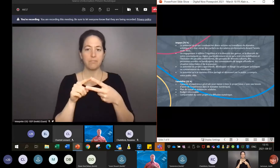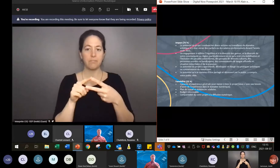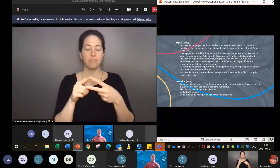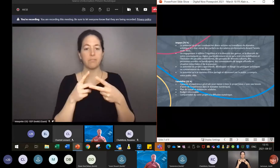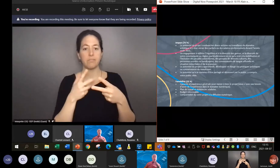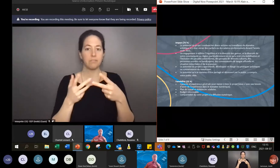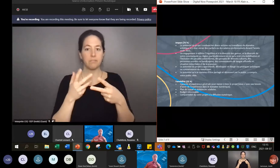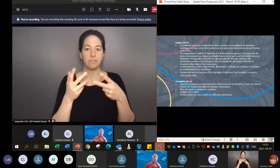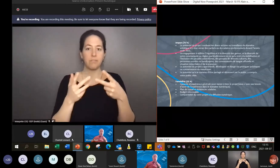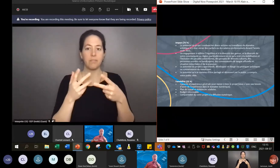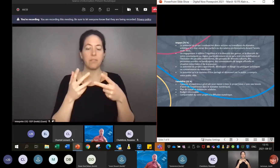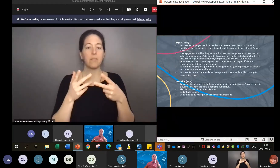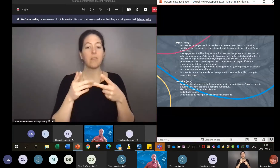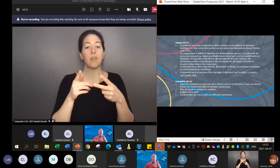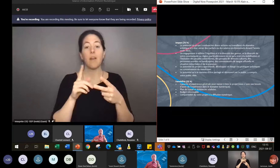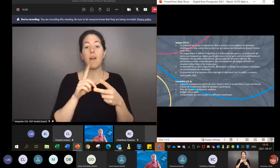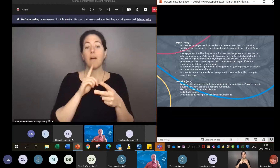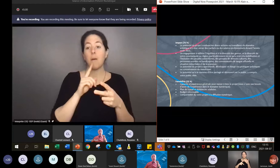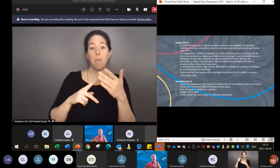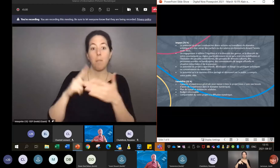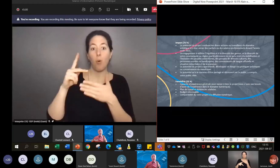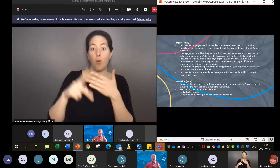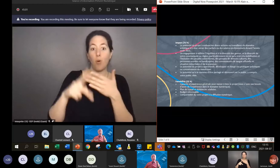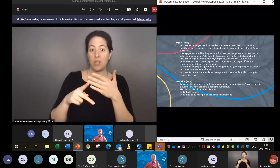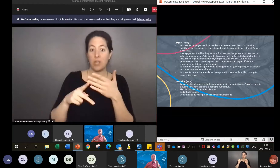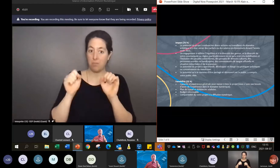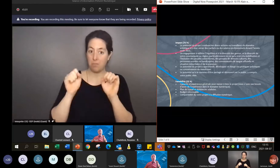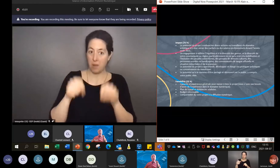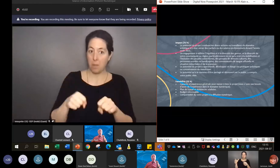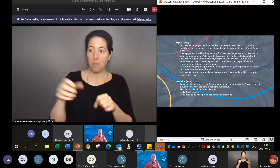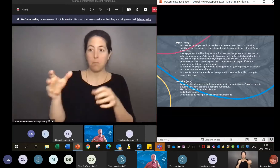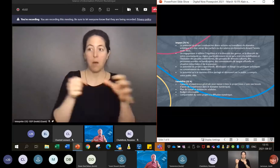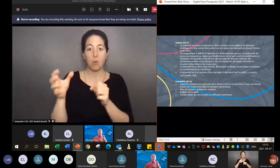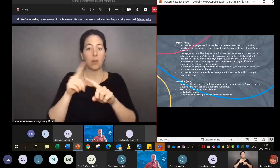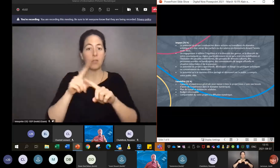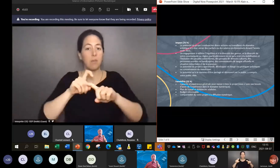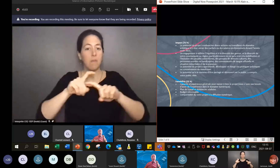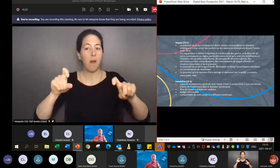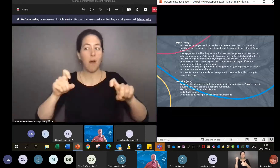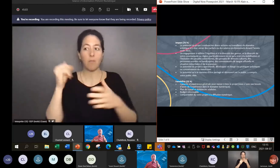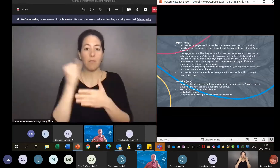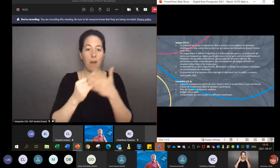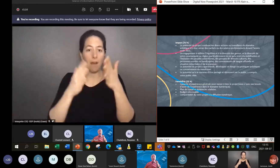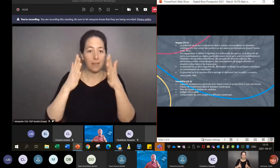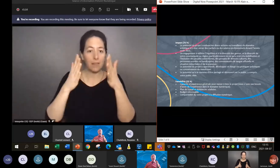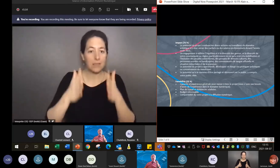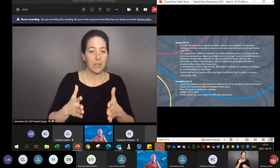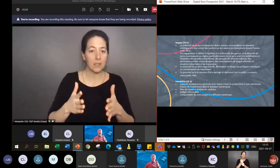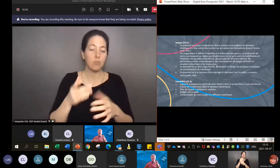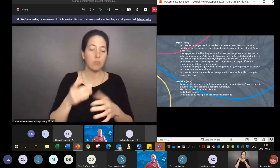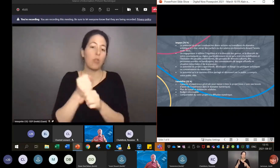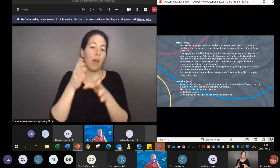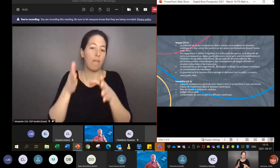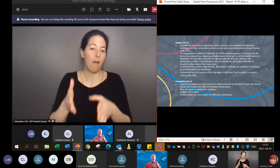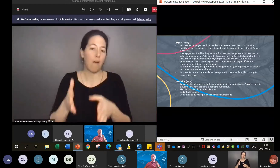potentiel du projet à embaucher divers artistes ou travailleurs du domaine